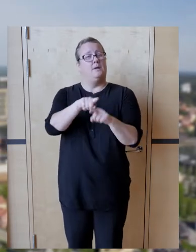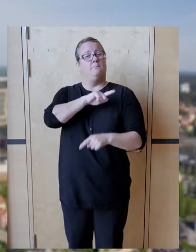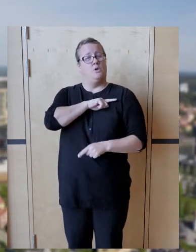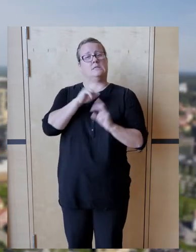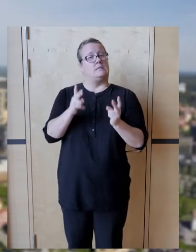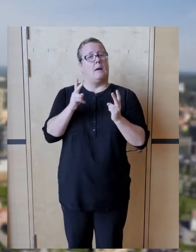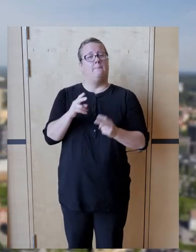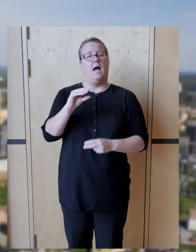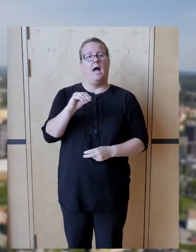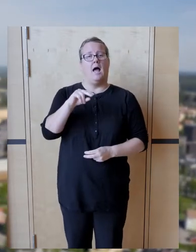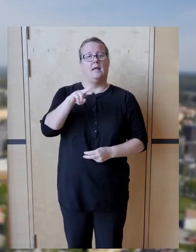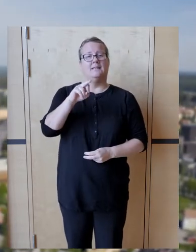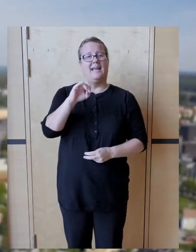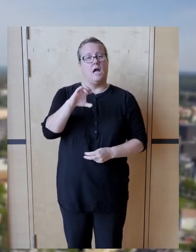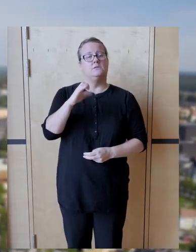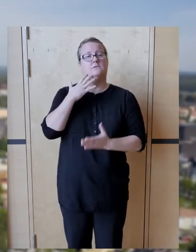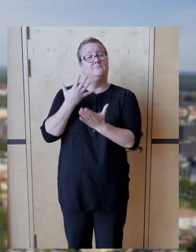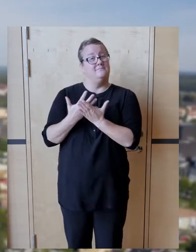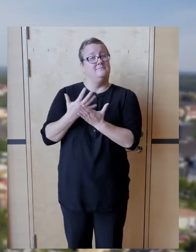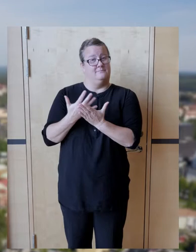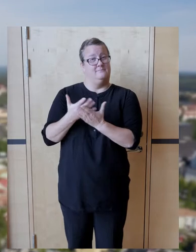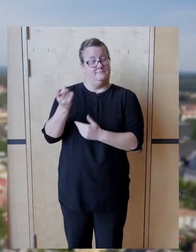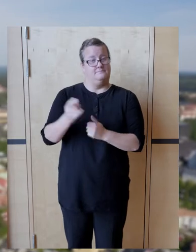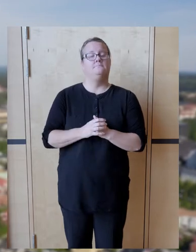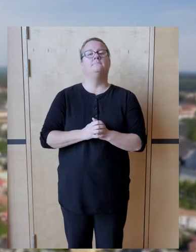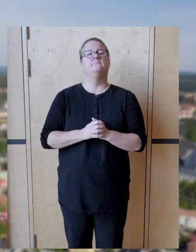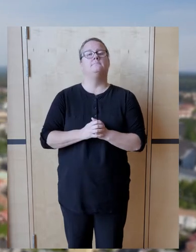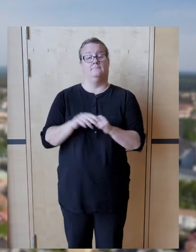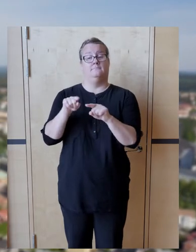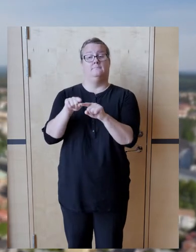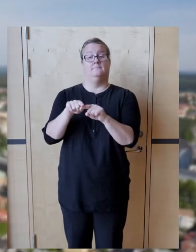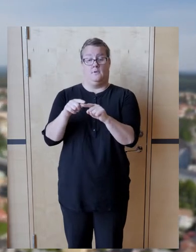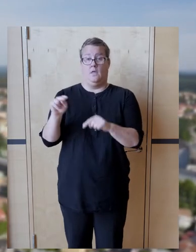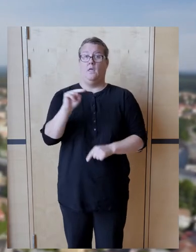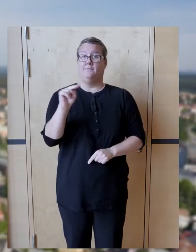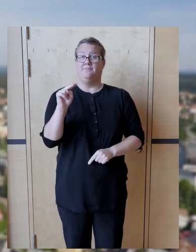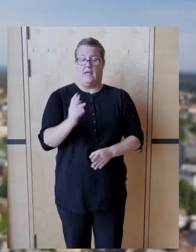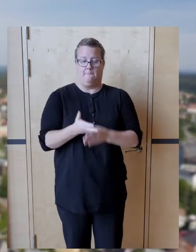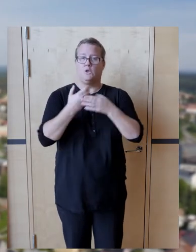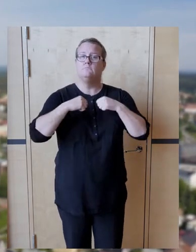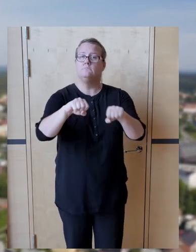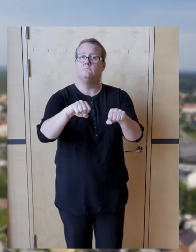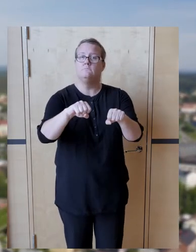Så därför lämna den här diskussionen om när bygget ska påbörjas och ekonomi Ida